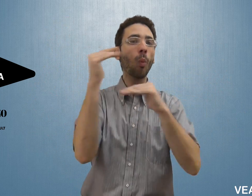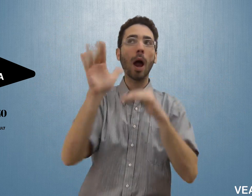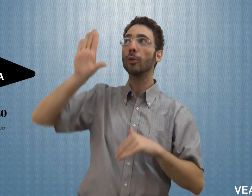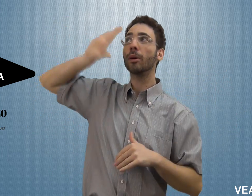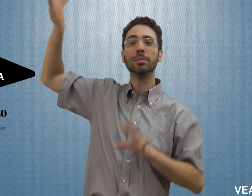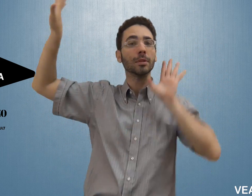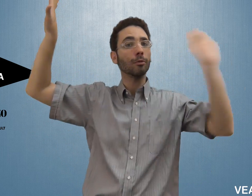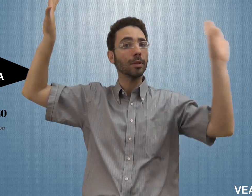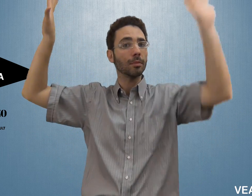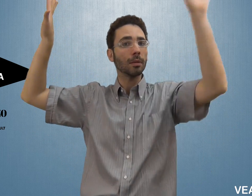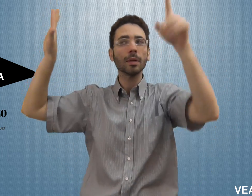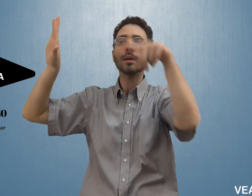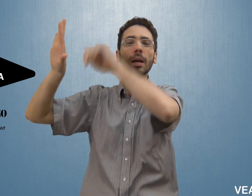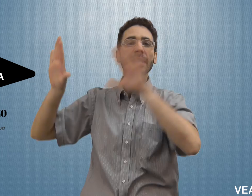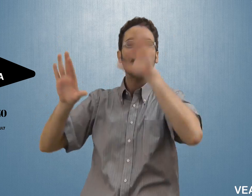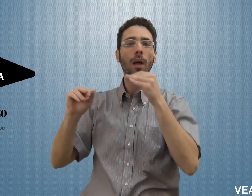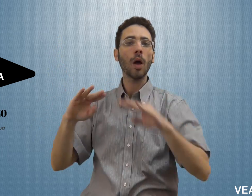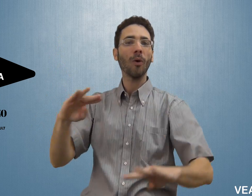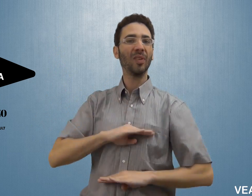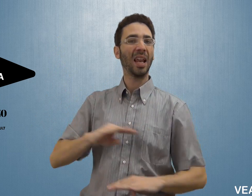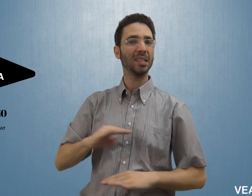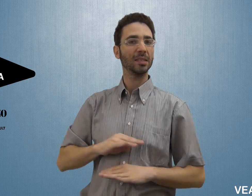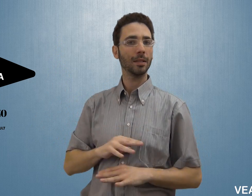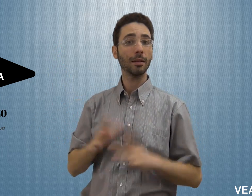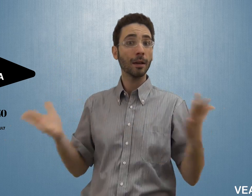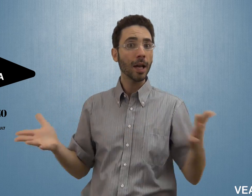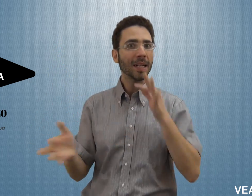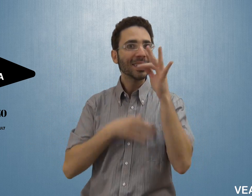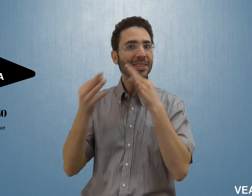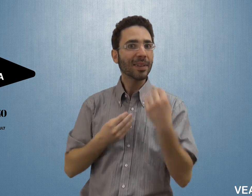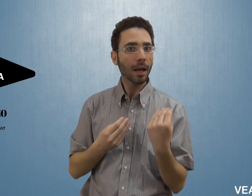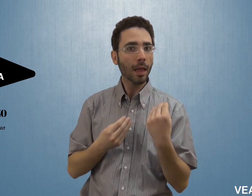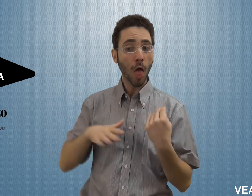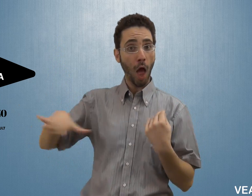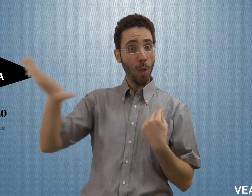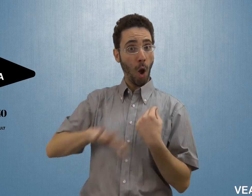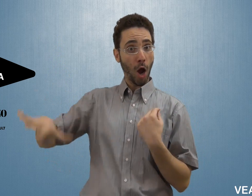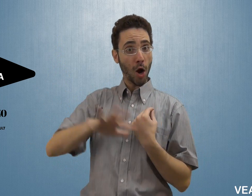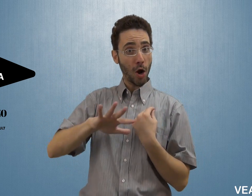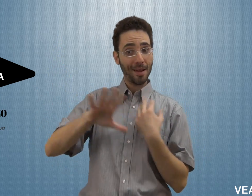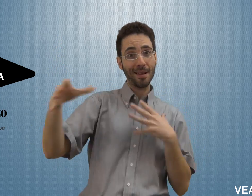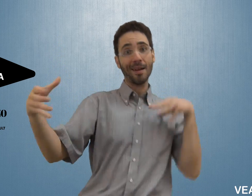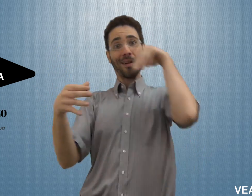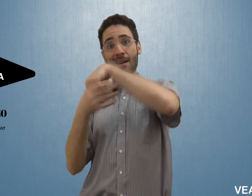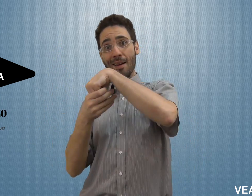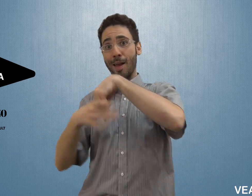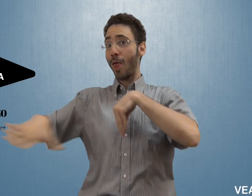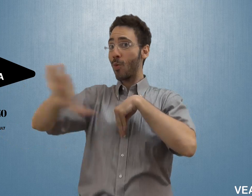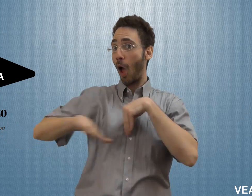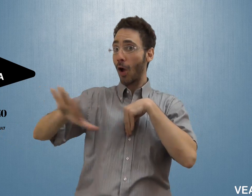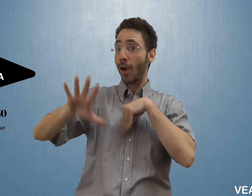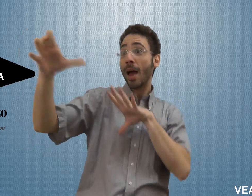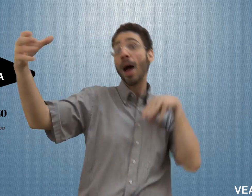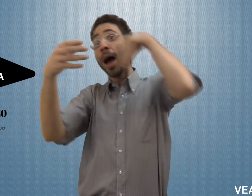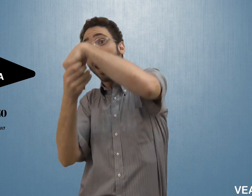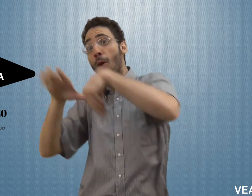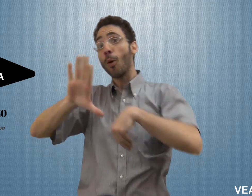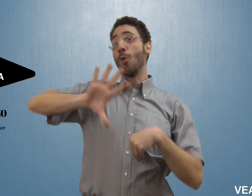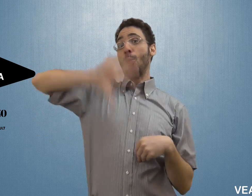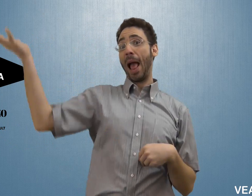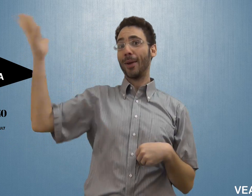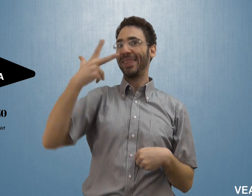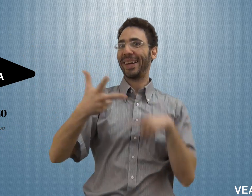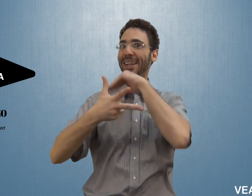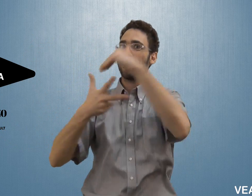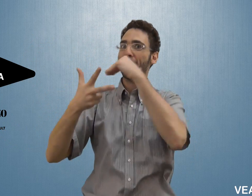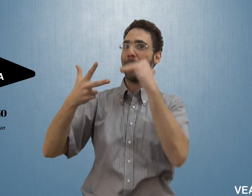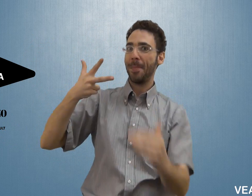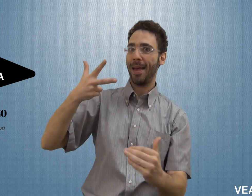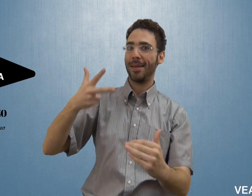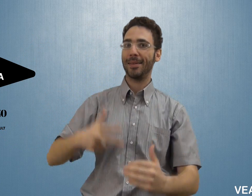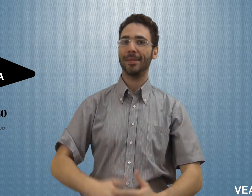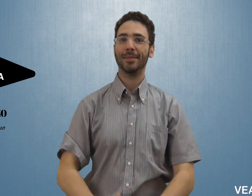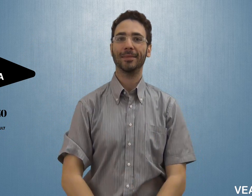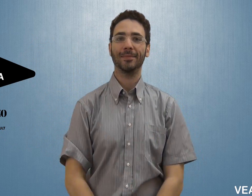quasi delle finestre su un’altra dimensione ancora